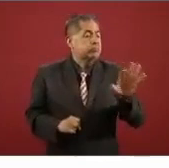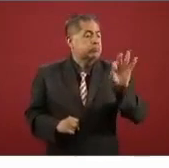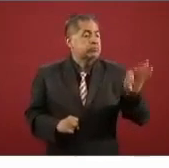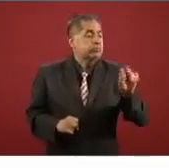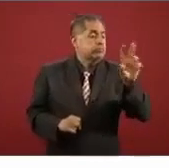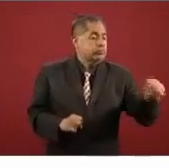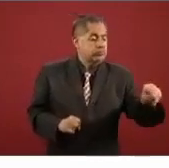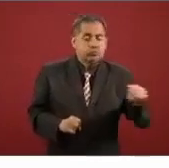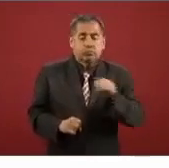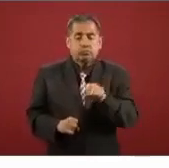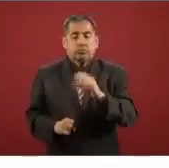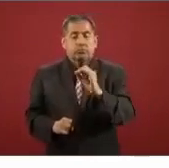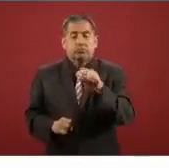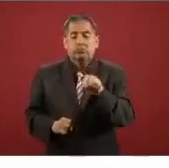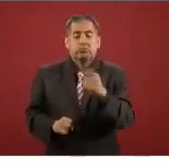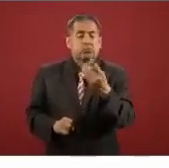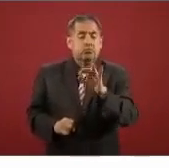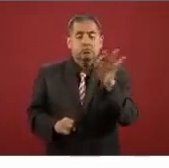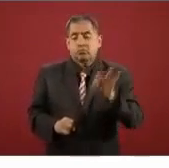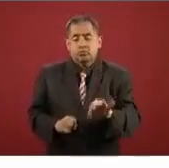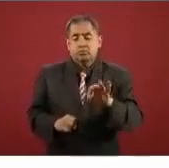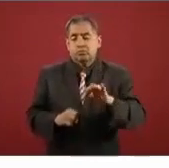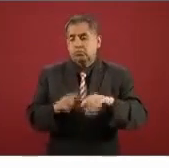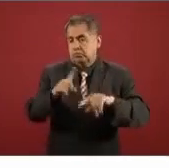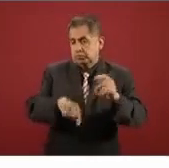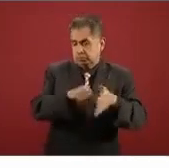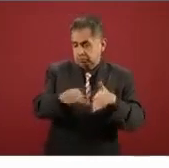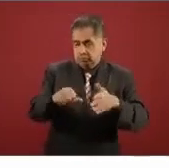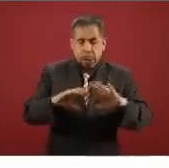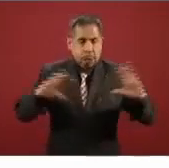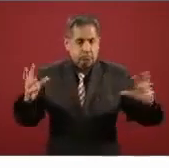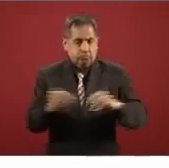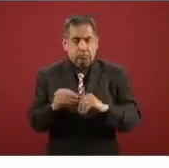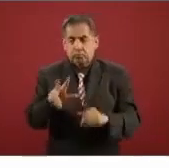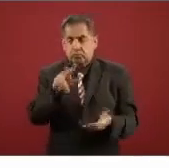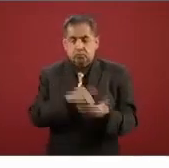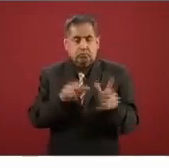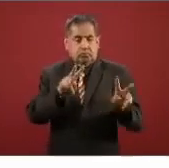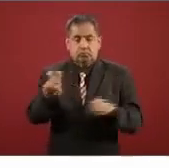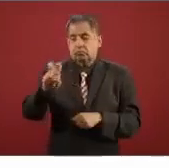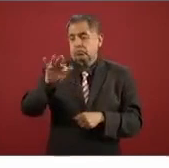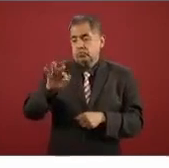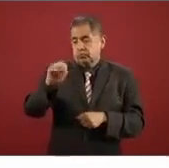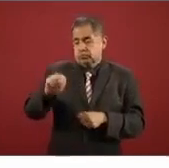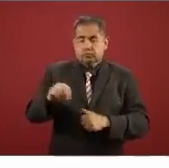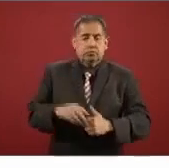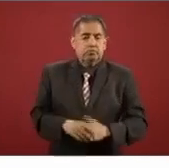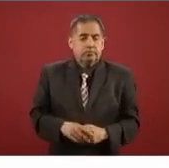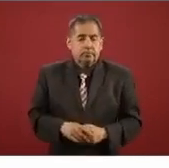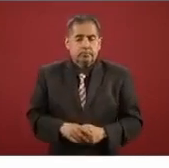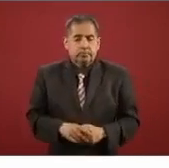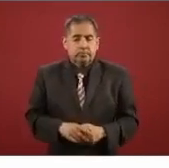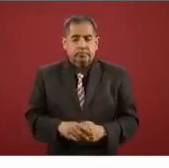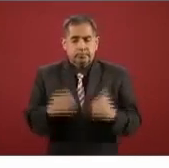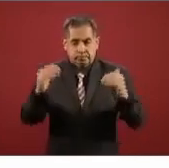el No, 0.4 por ciento nulos. Un total de ocho mil 249.